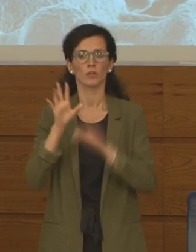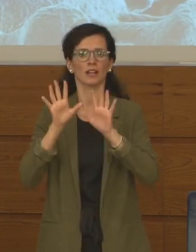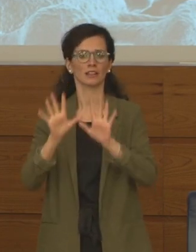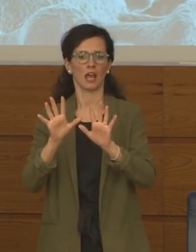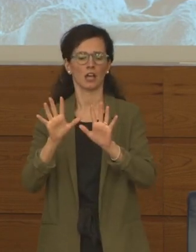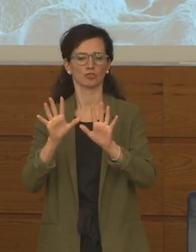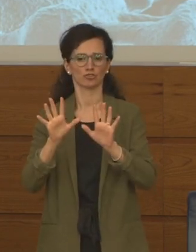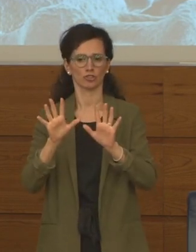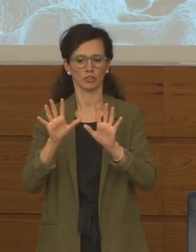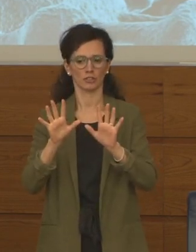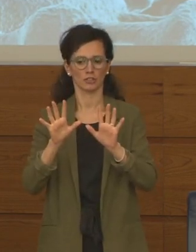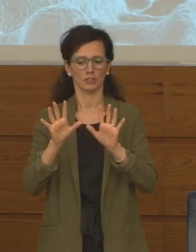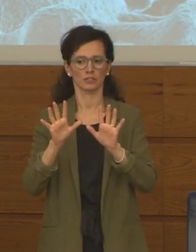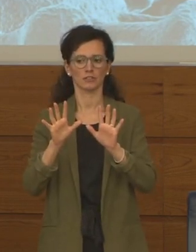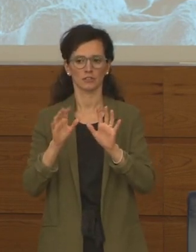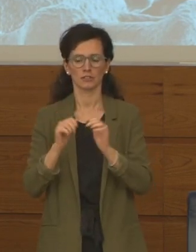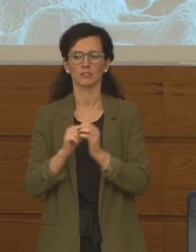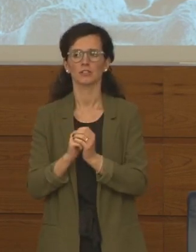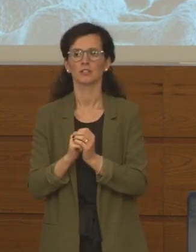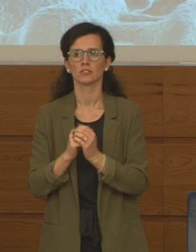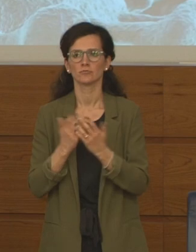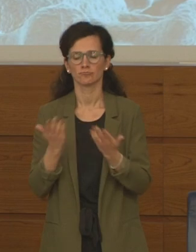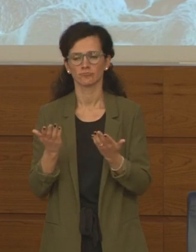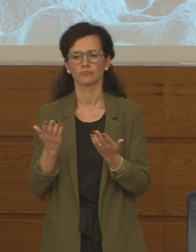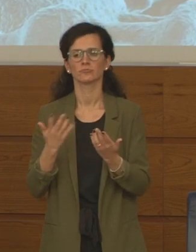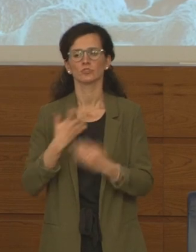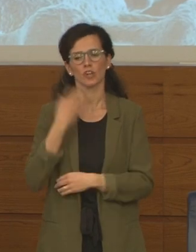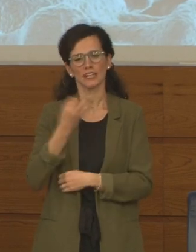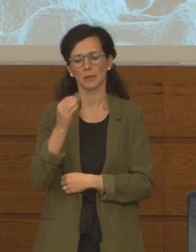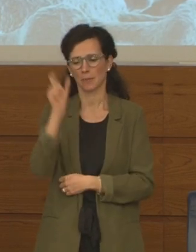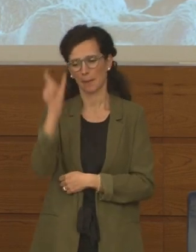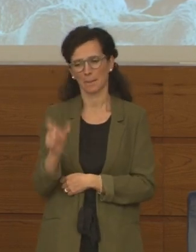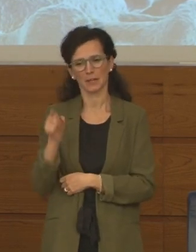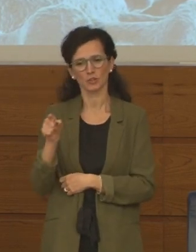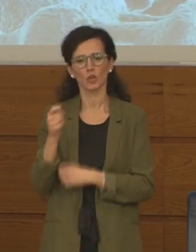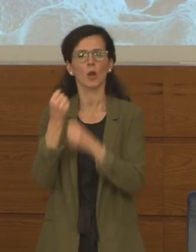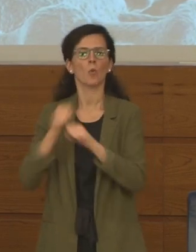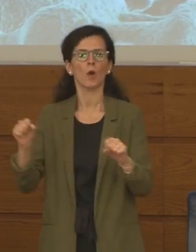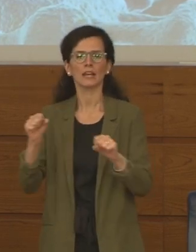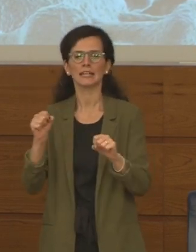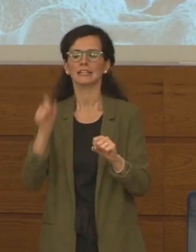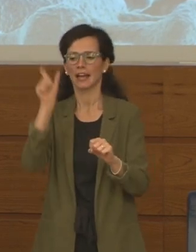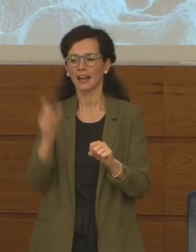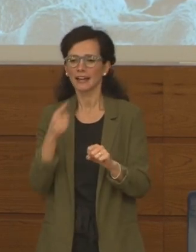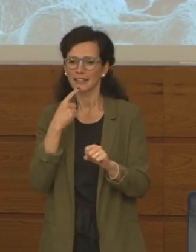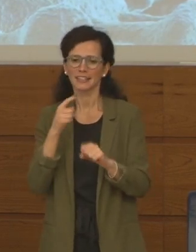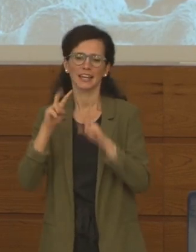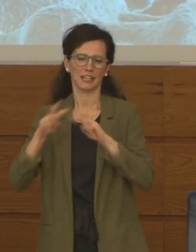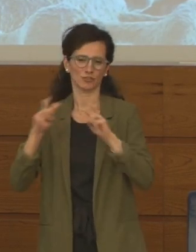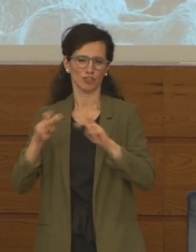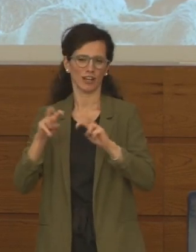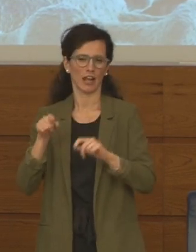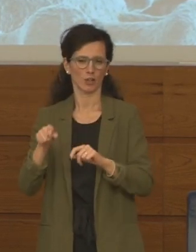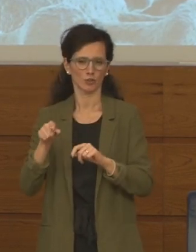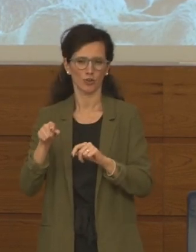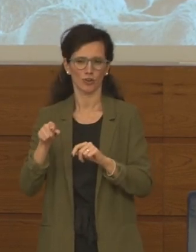abbiamo sempre la persona guarita che è il ricercatore che è stato dimesso ormai